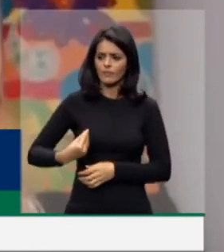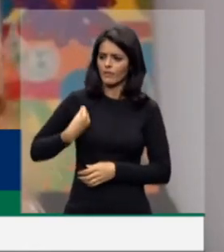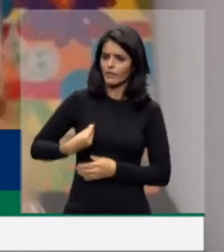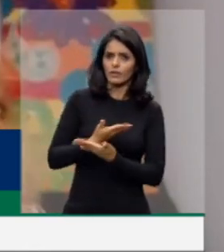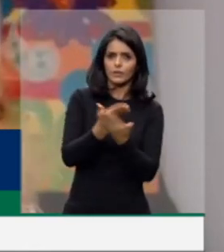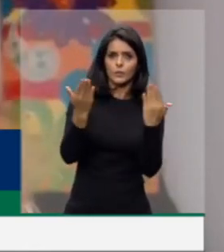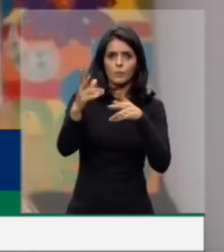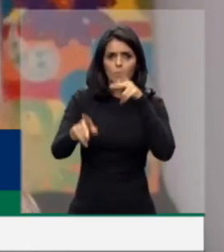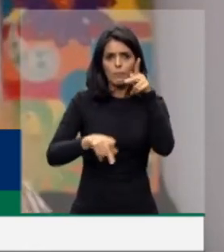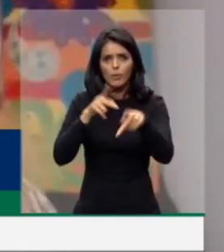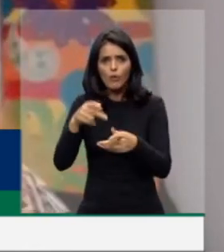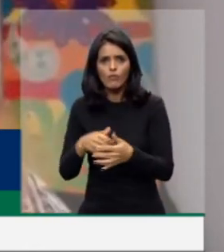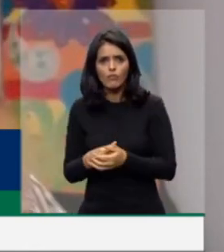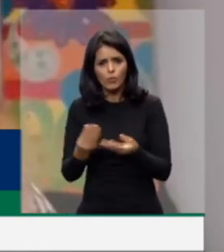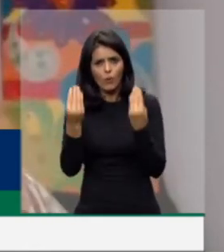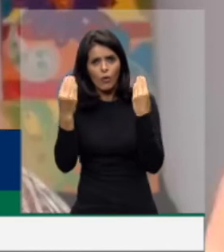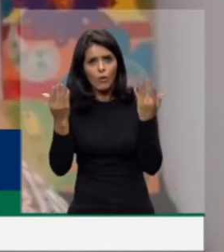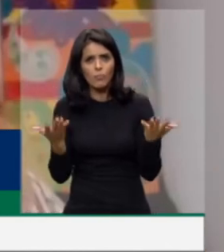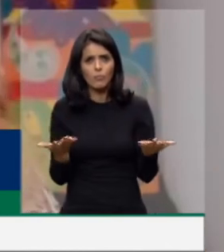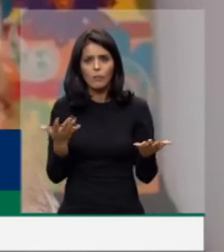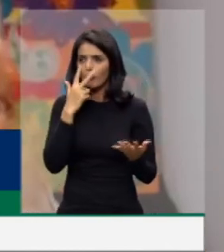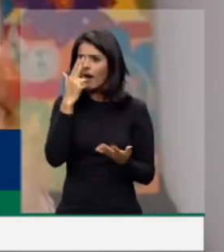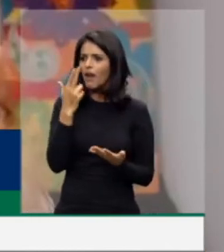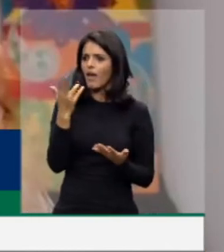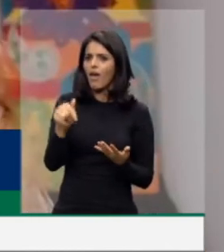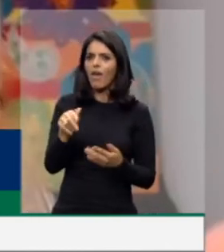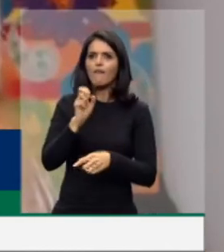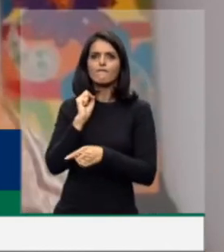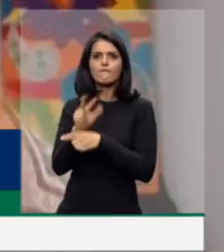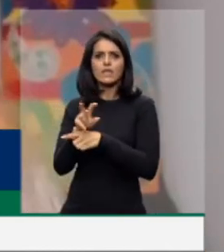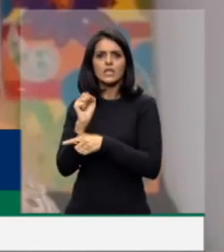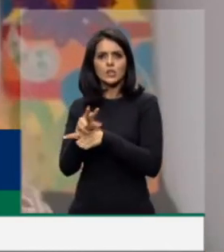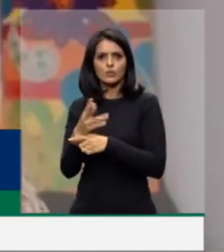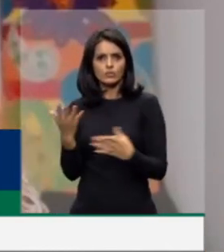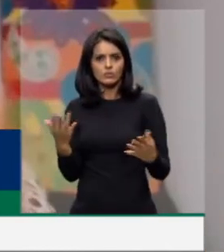DO PLANALTO, COMO É ISSO SE ISSO ACONTECER ISSO É CRIME, DÁ CADEIA NÃO É POSSÍVEL QUE A GENTE COLOQUE A VIDA DAS